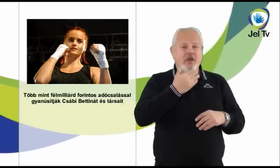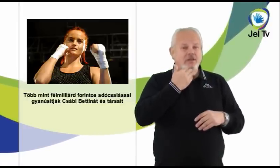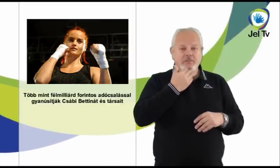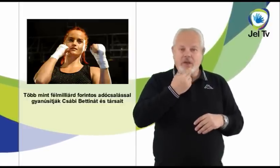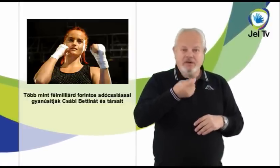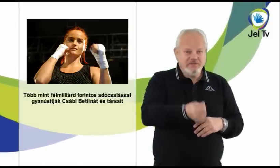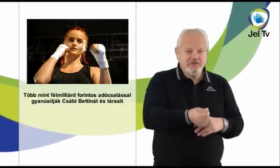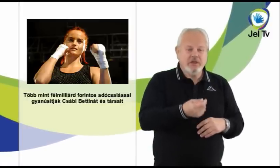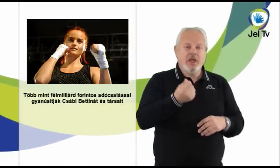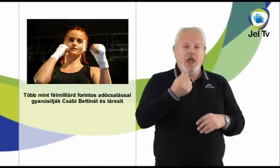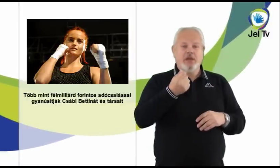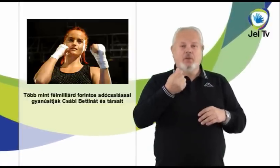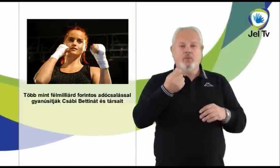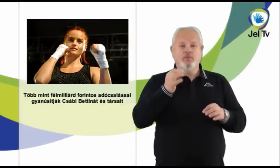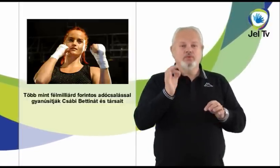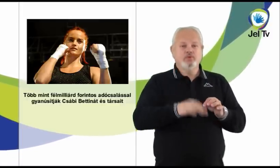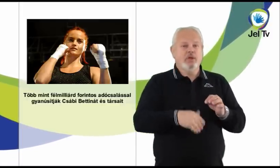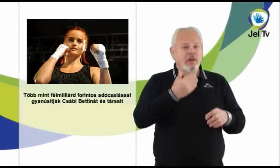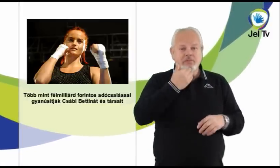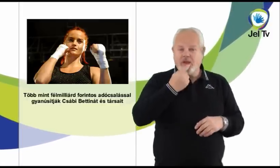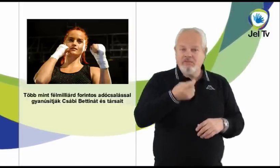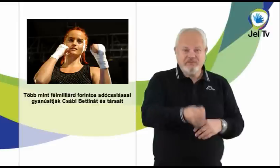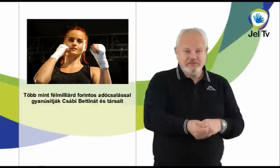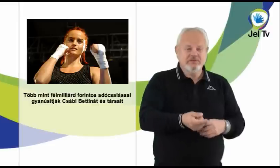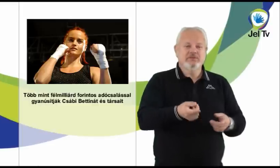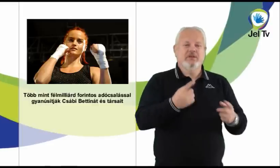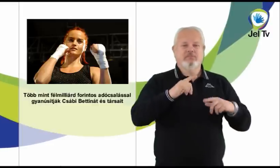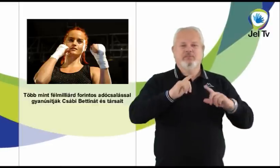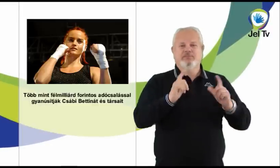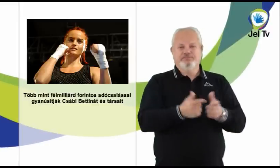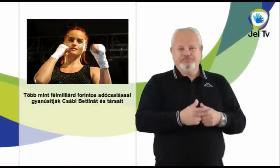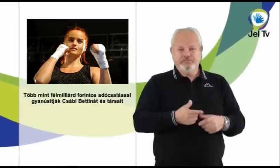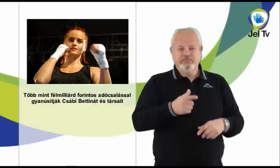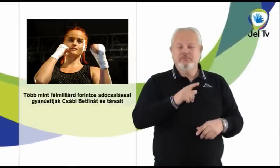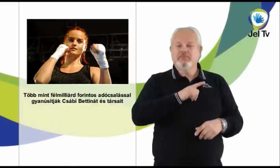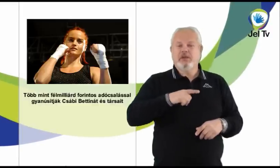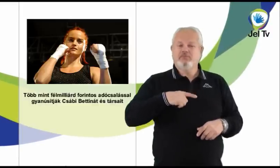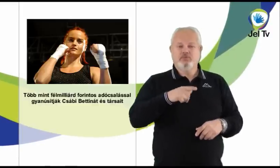Áfát nem fizettek, ez adócsalásnak számít, emiatt történt a letartóztatás.